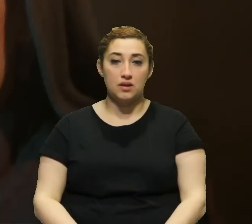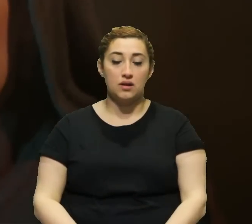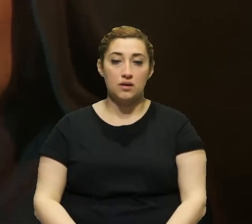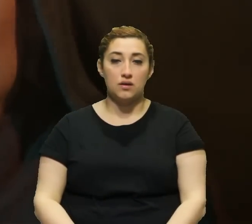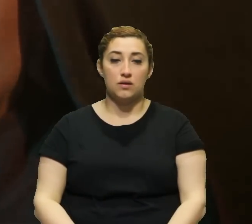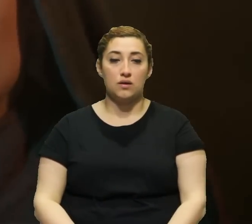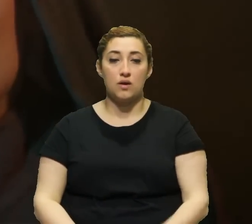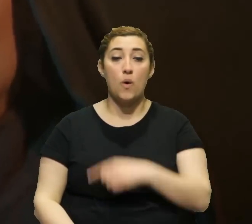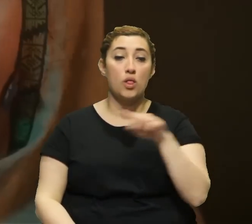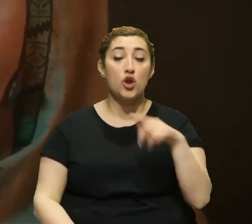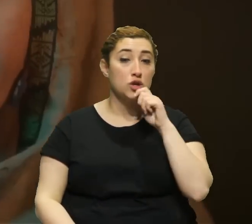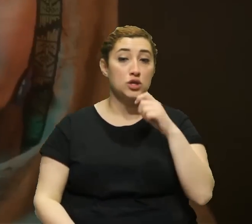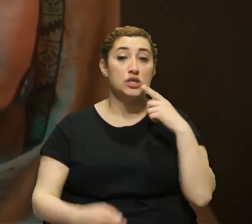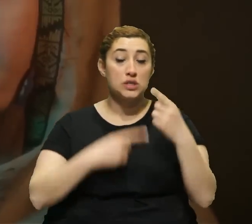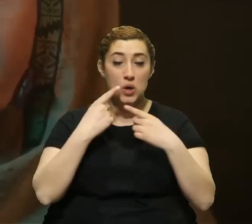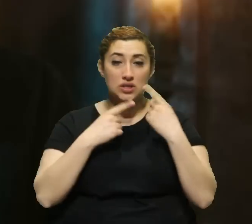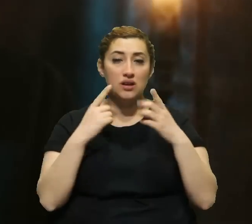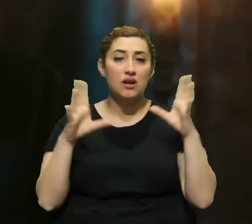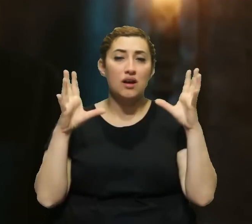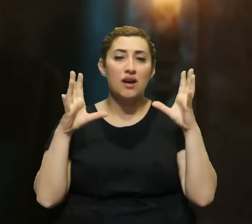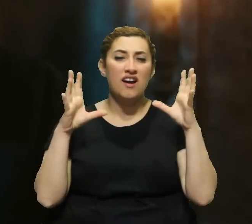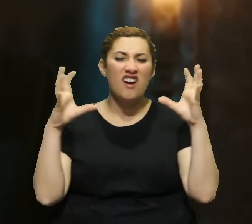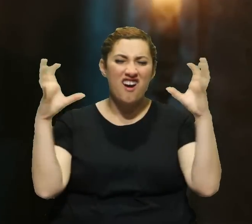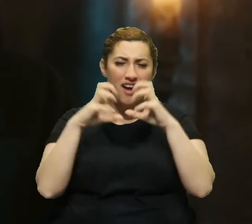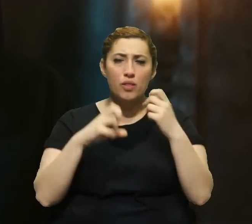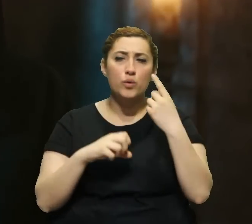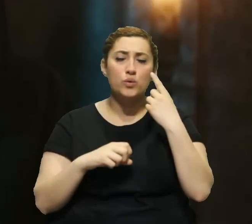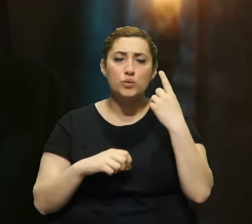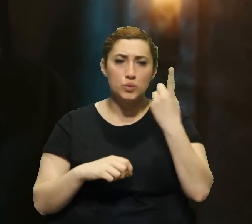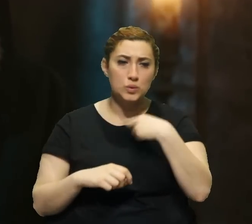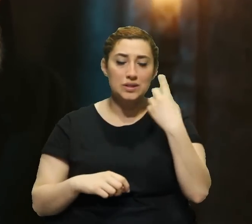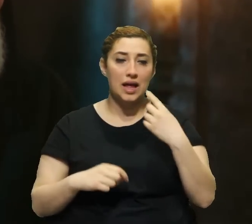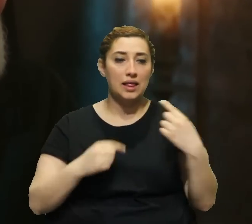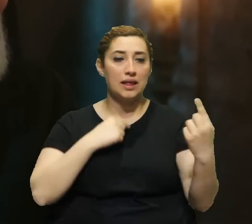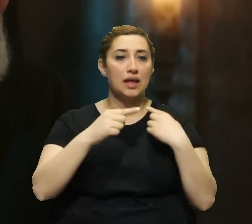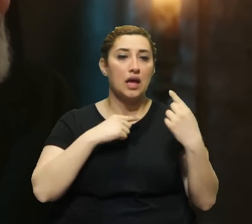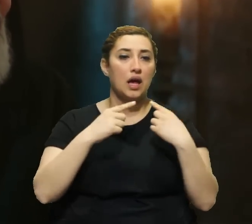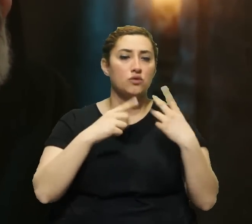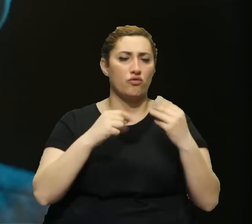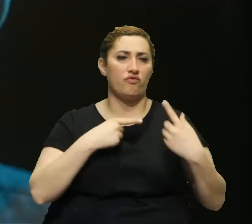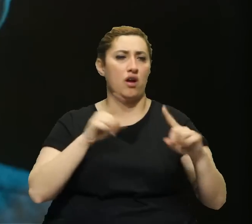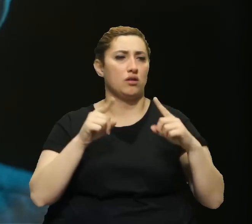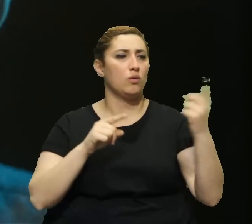Onların sözleri karanlık yüzünden birbirlerine aykırı oldu.